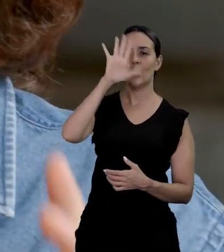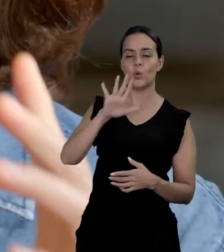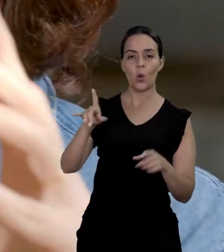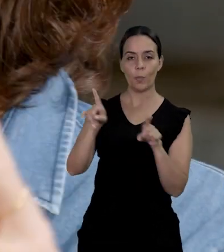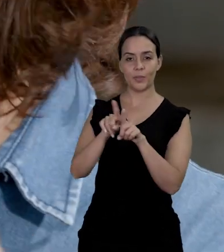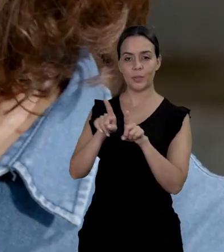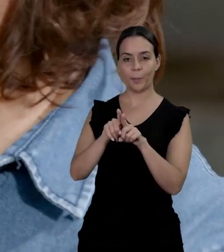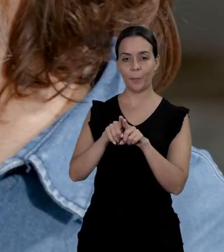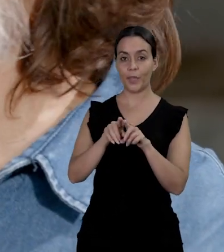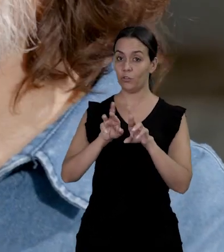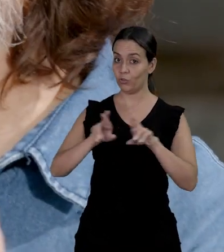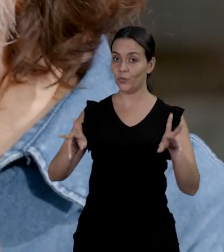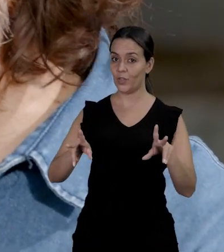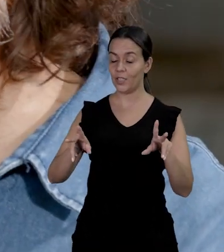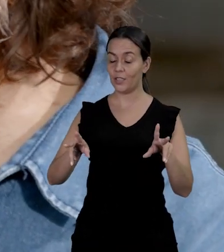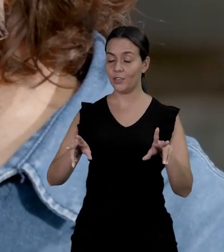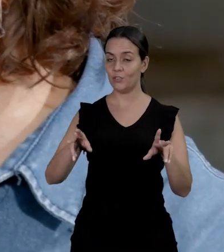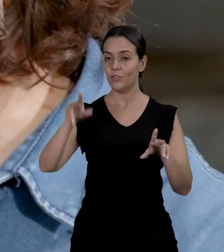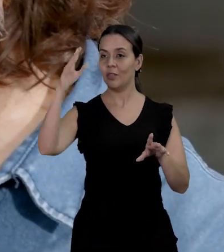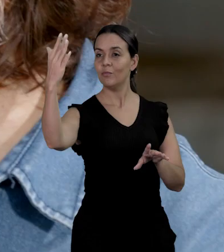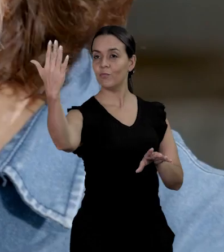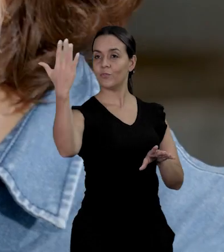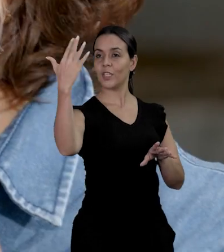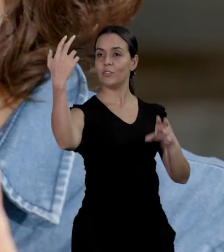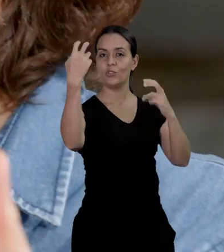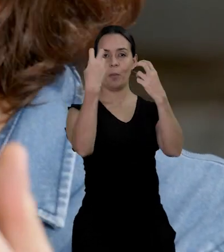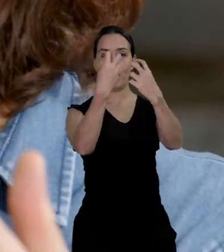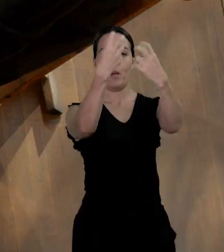europeu, que você vê de frente. Aqui é muito mais